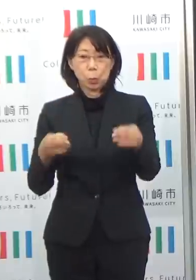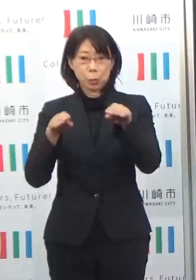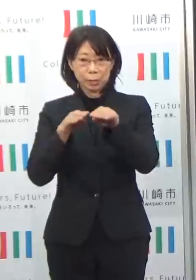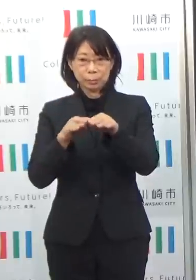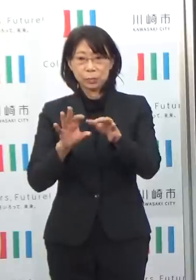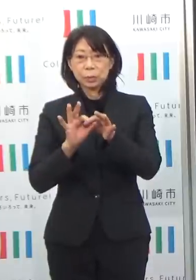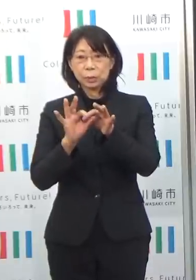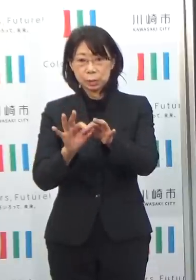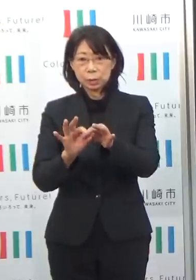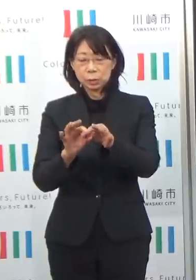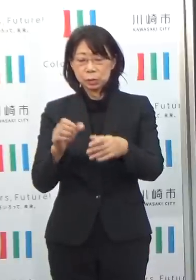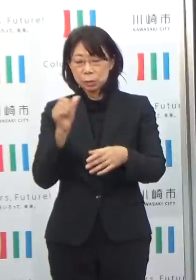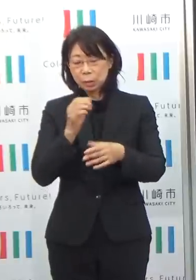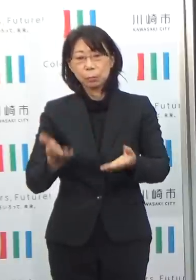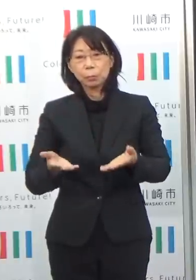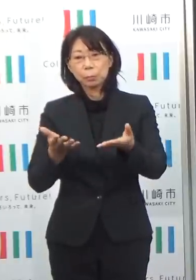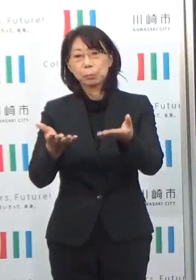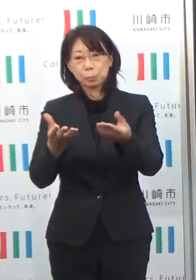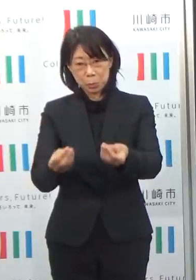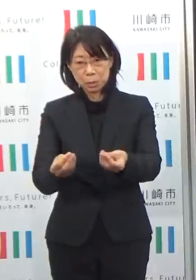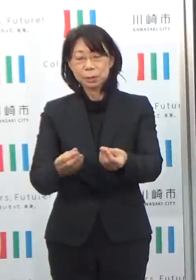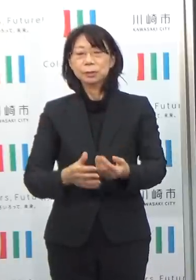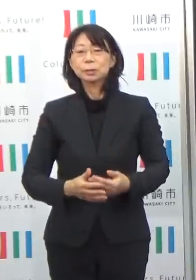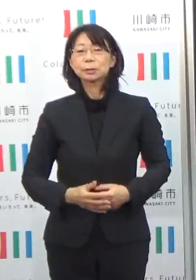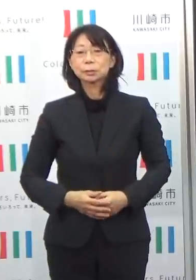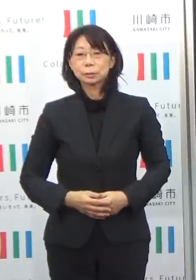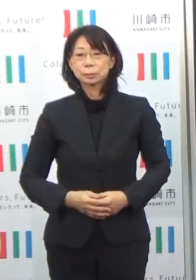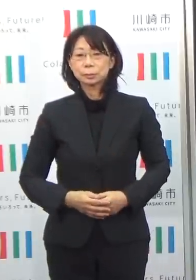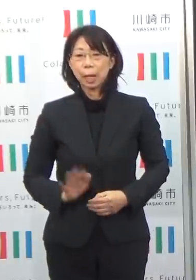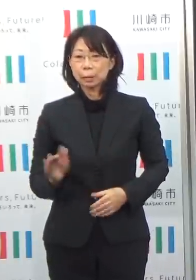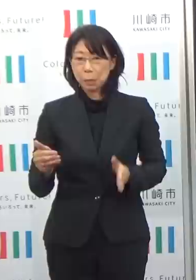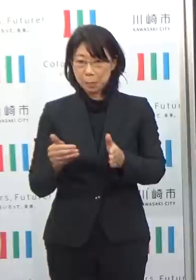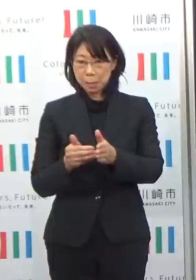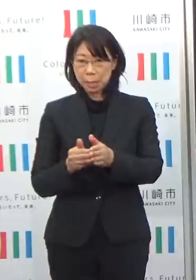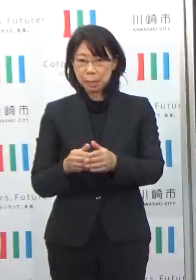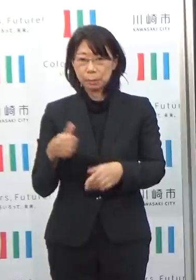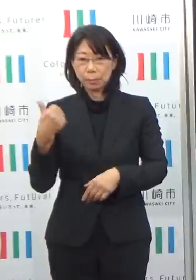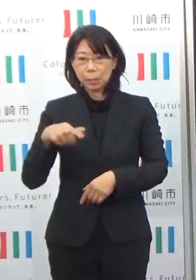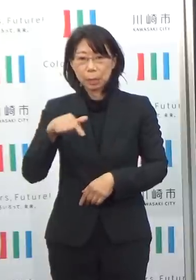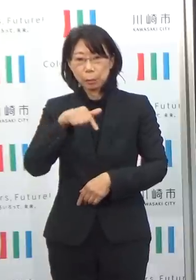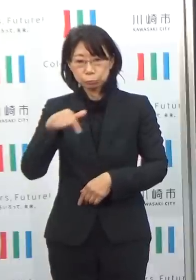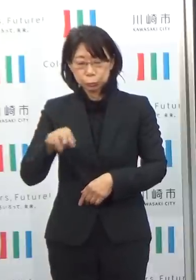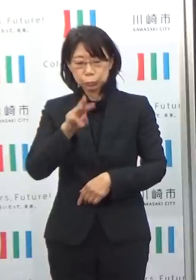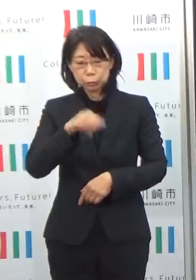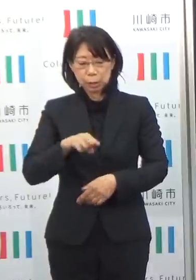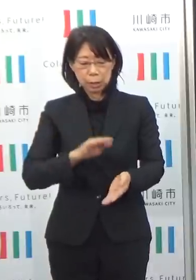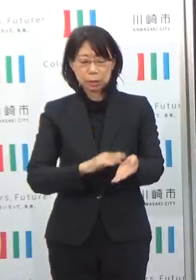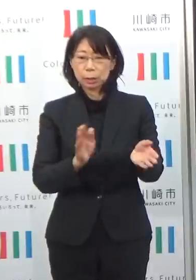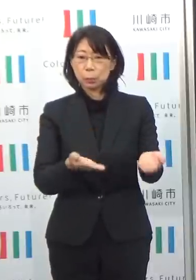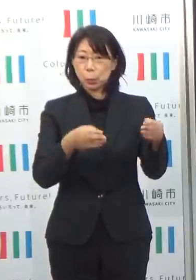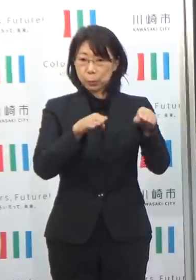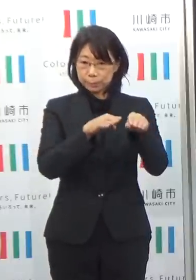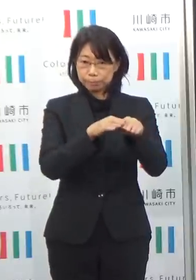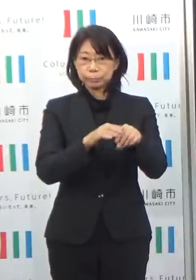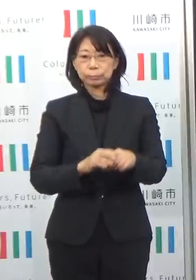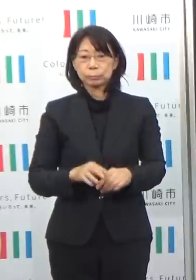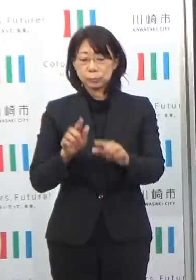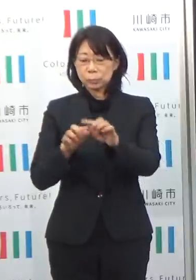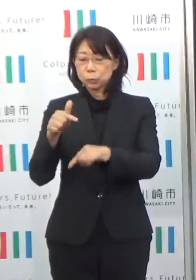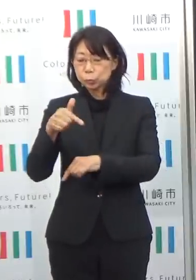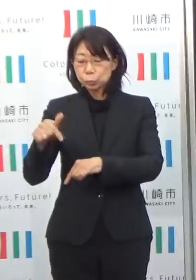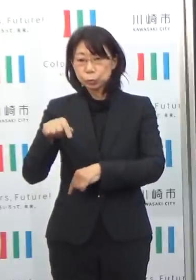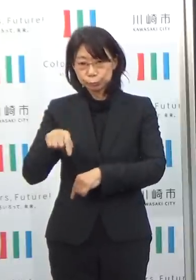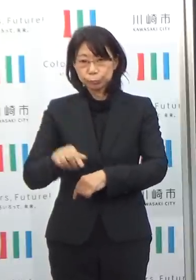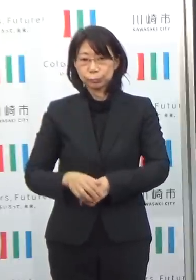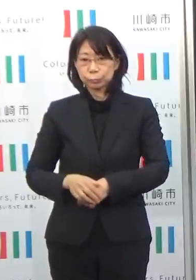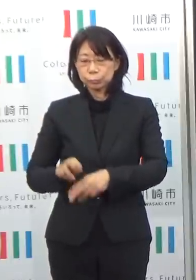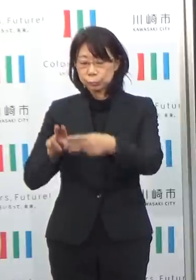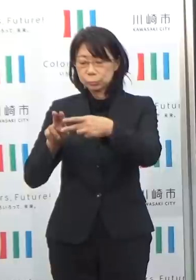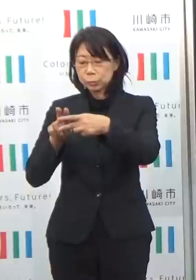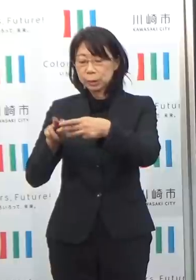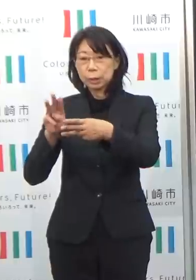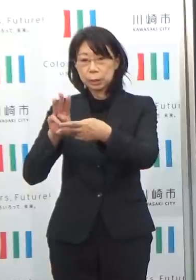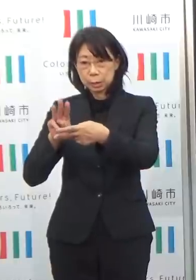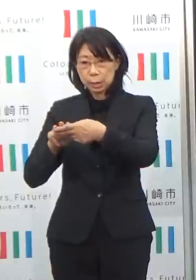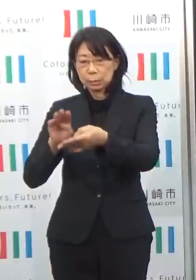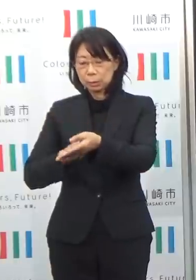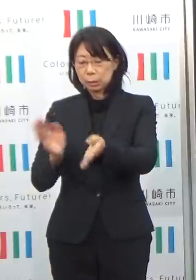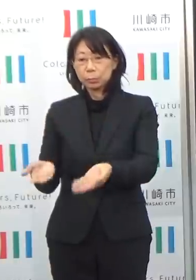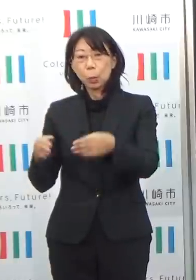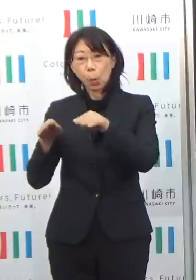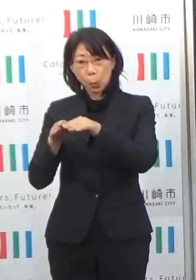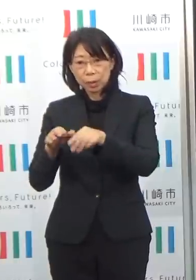お伝えしていまして、今まで南部 の川崎病院、中部の井田病院をお伝えしてきました